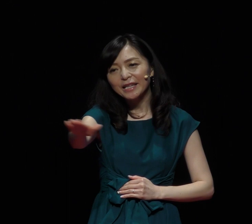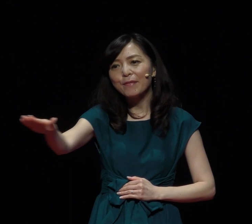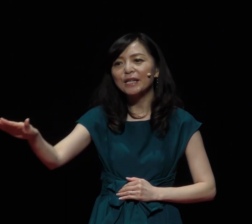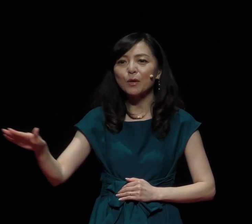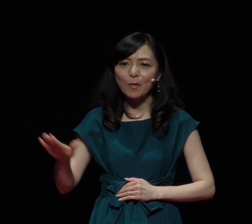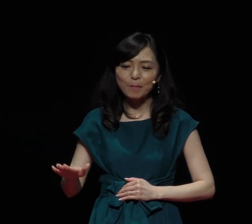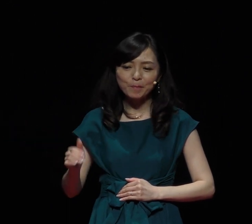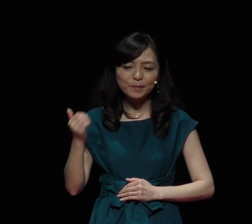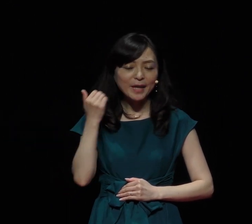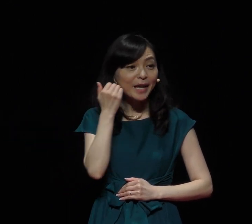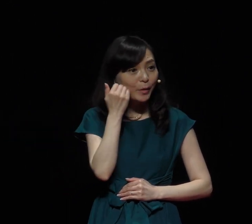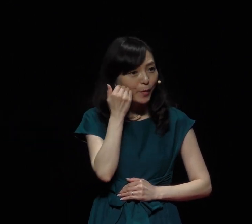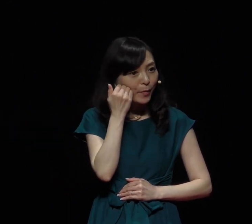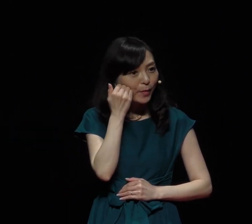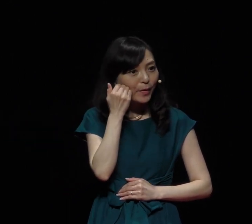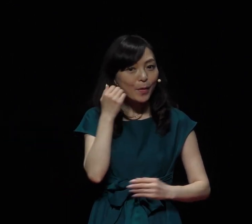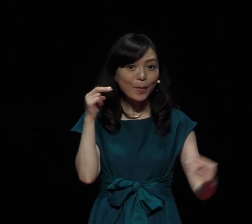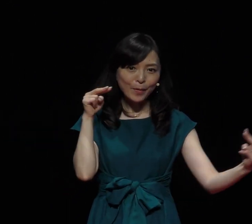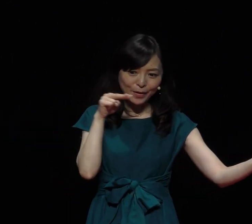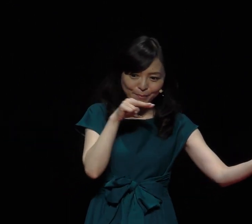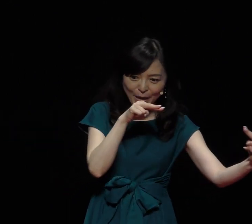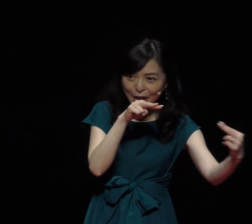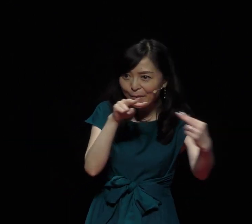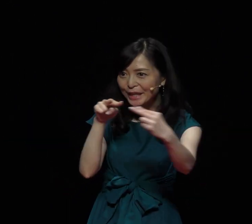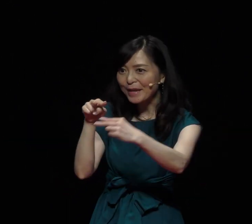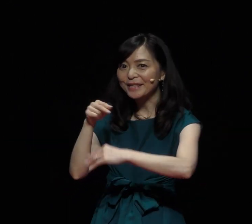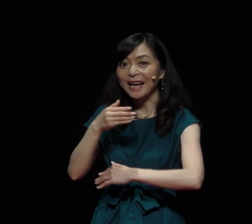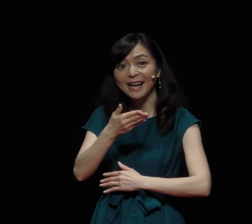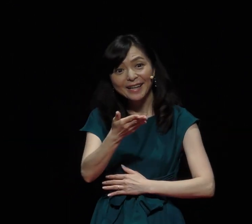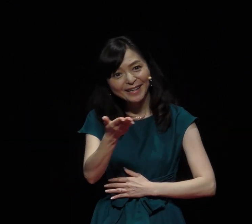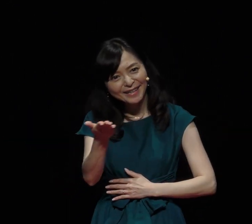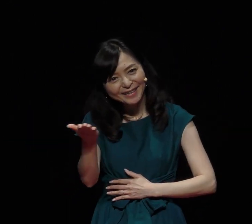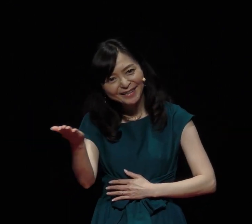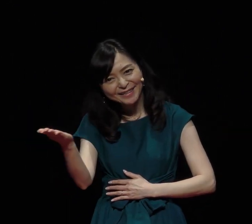¿Con quién te verás a los ojos hoy?